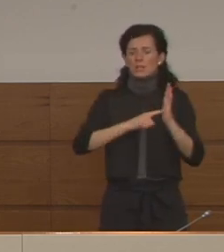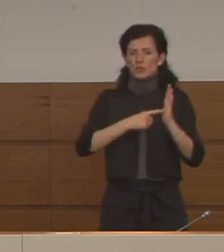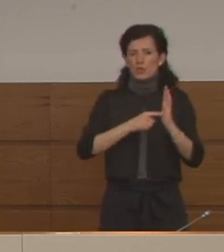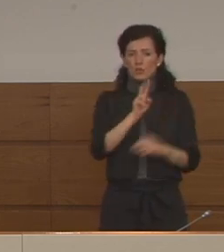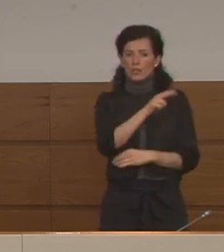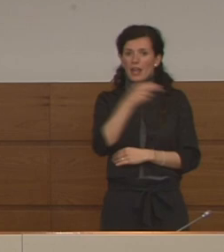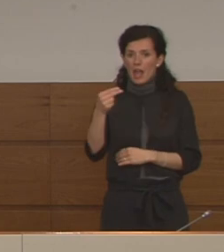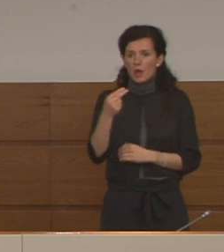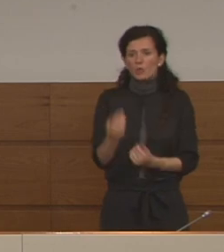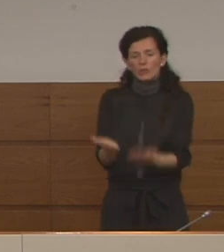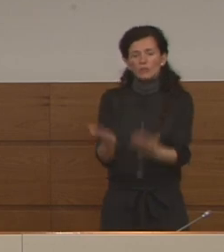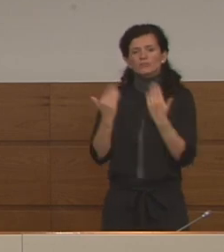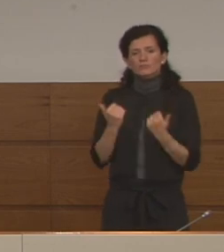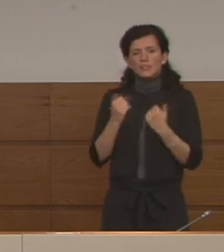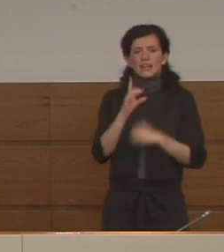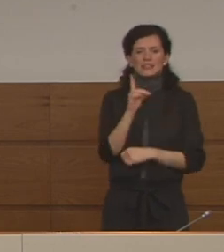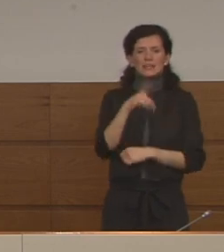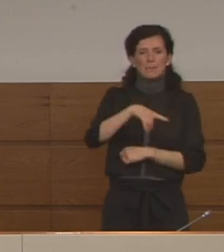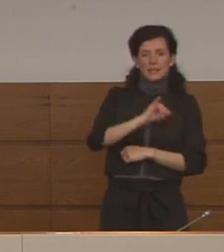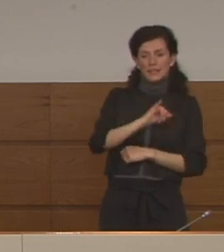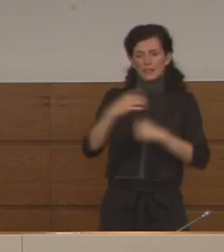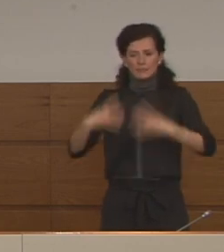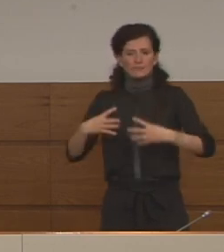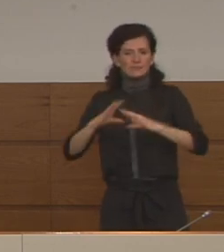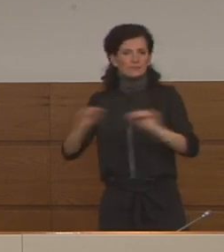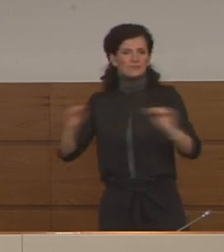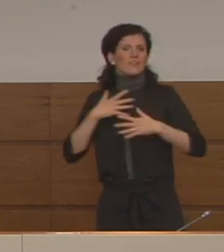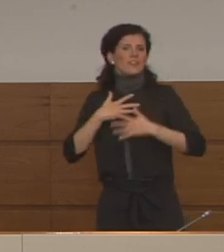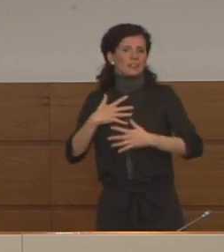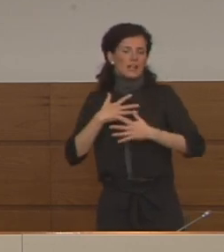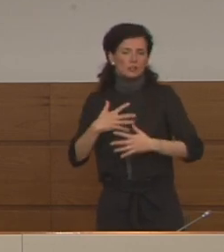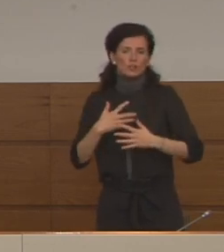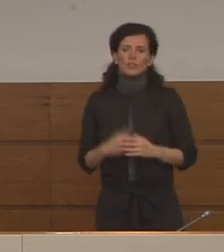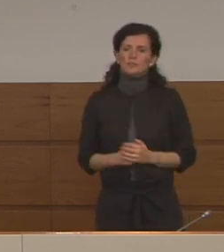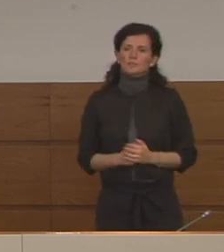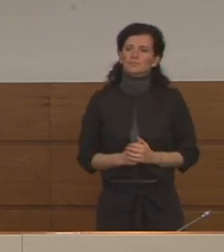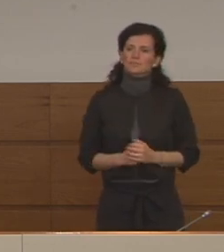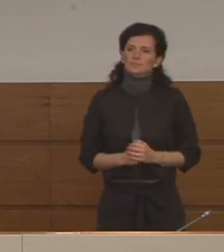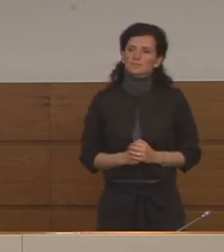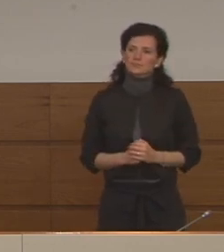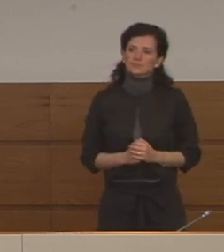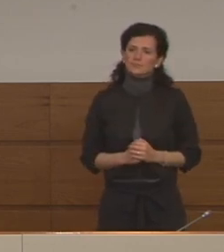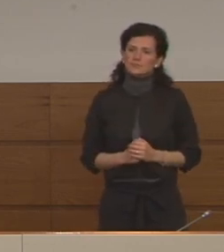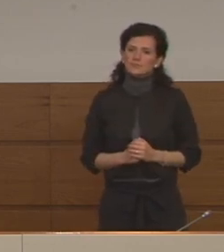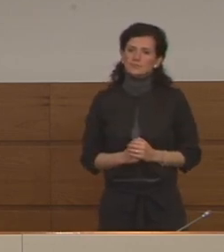l'acquisto di dpi e ventilatori. Infine un ultimo cenno lo voglio fare